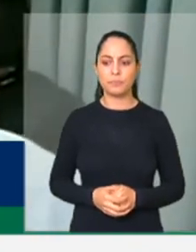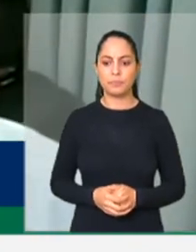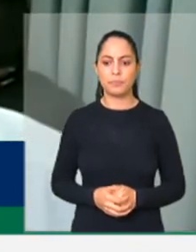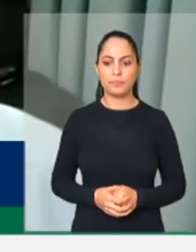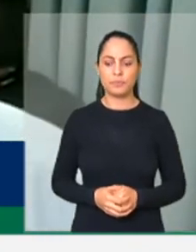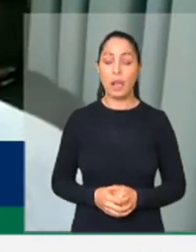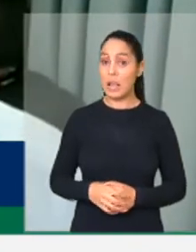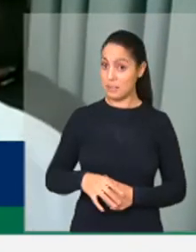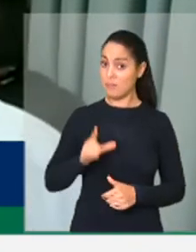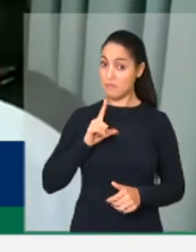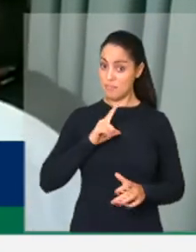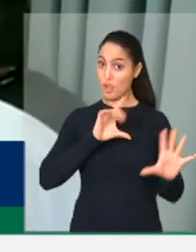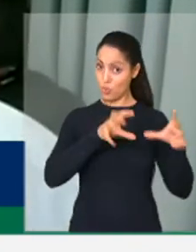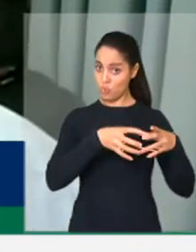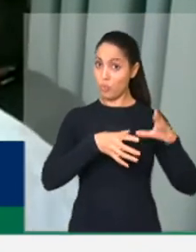ESQUERDA QUANTOS JÁ ... JÁ FIZERAM UM CNPJ NA REDE ALGUÉ